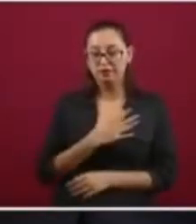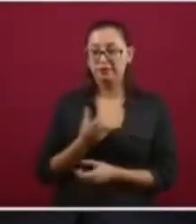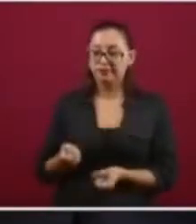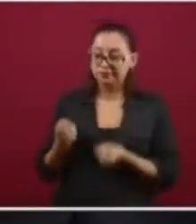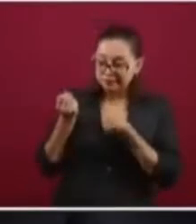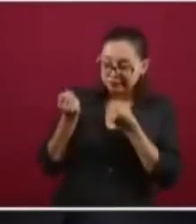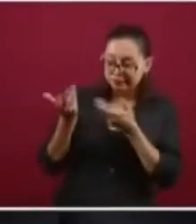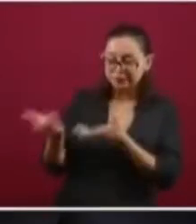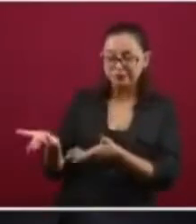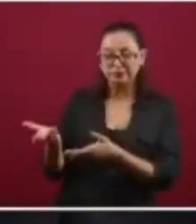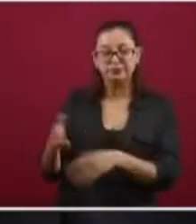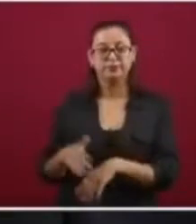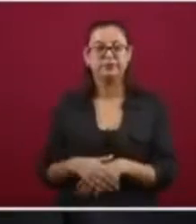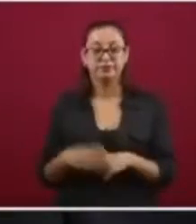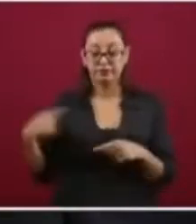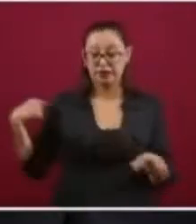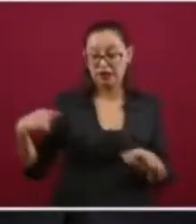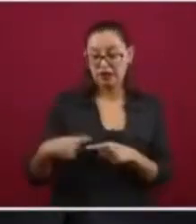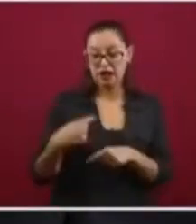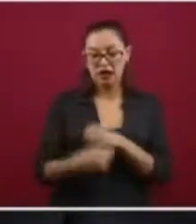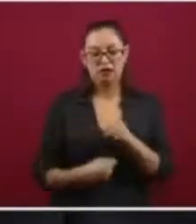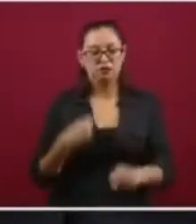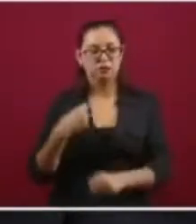se incrementó bastante ese apoyo.